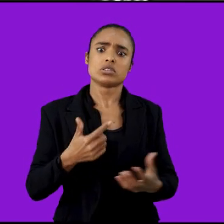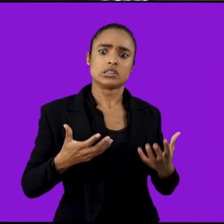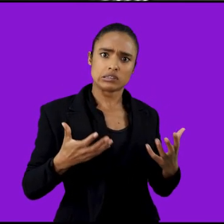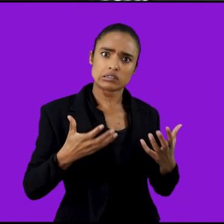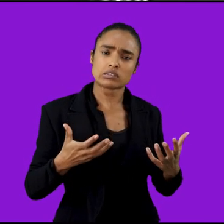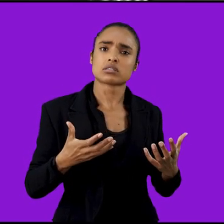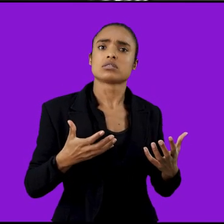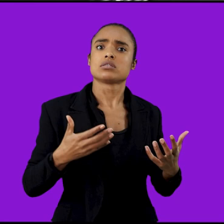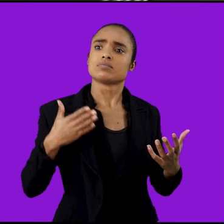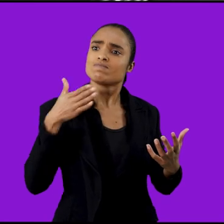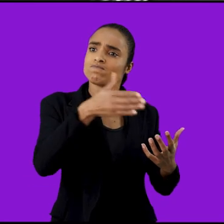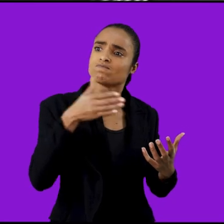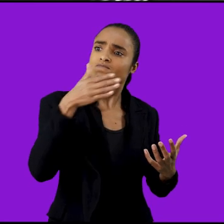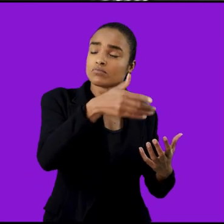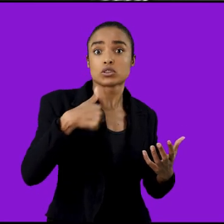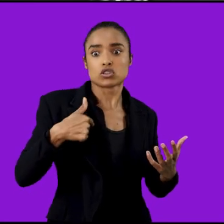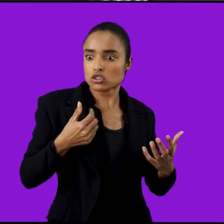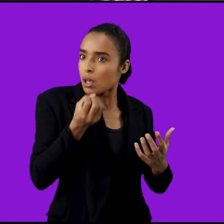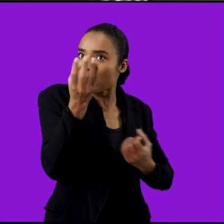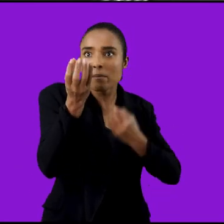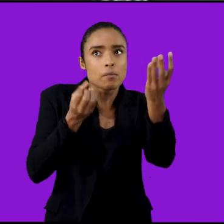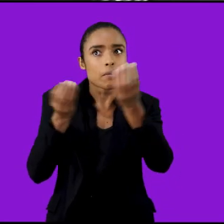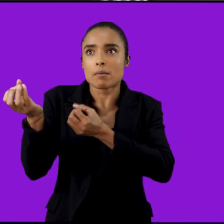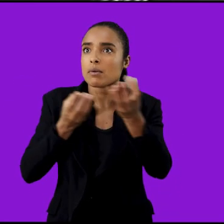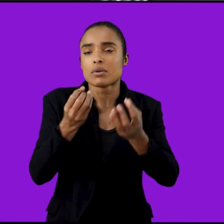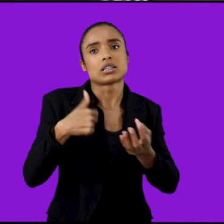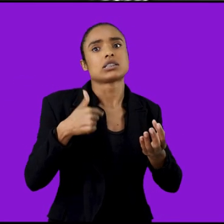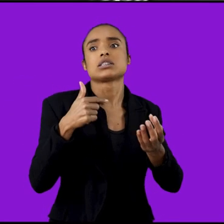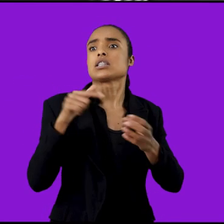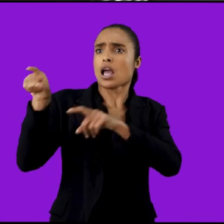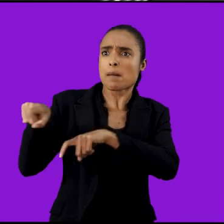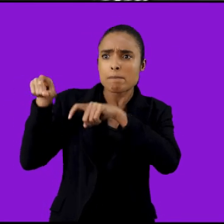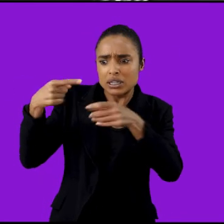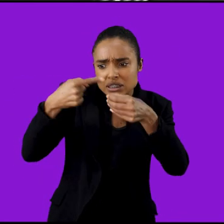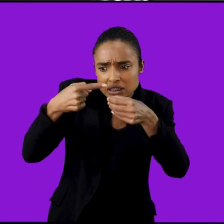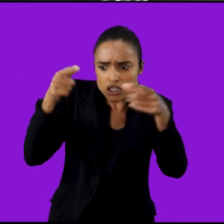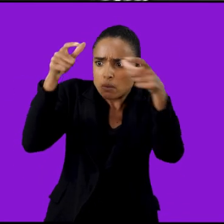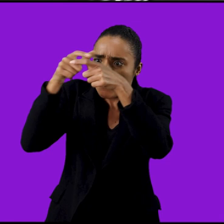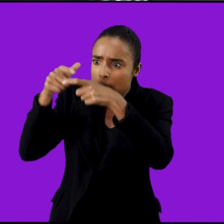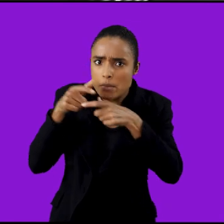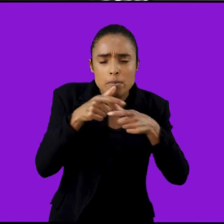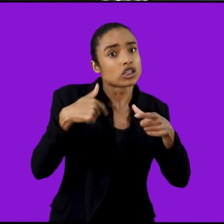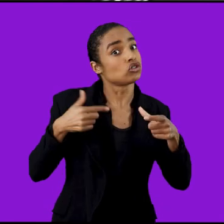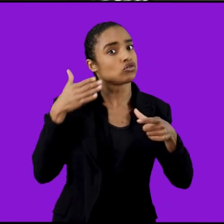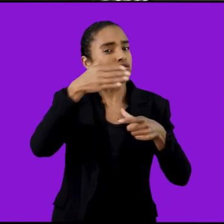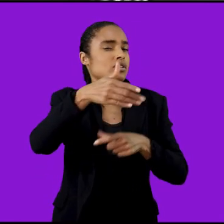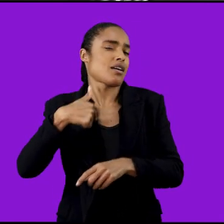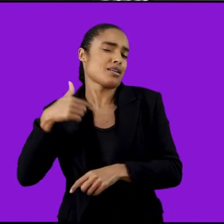Oh, super. Especialmente quando eu comecei a viajar pro Brasil profundo. Pros interiores,